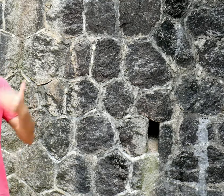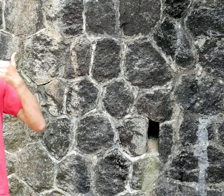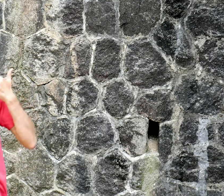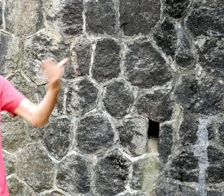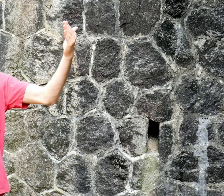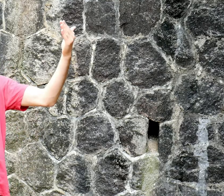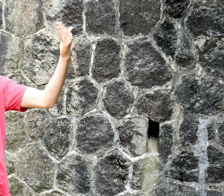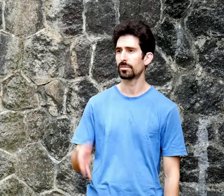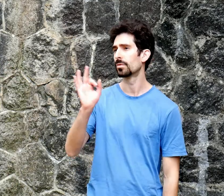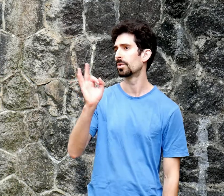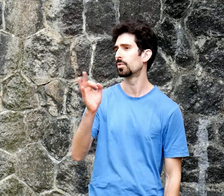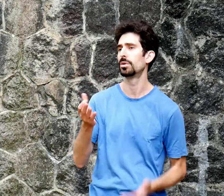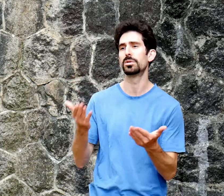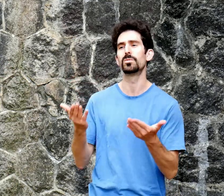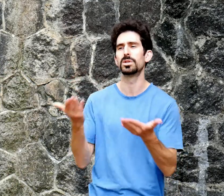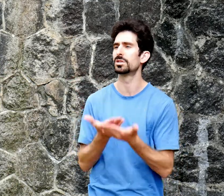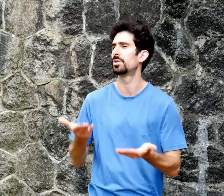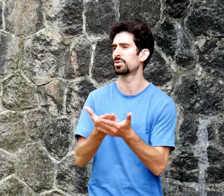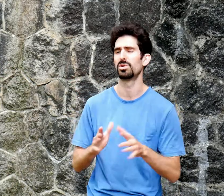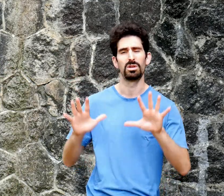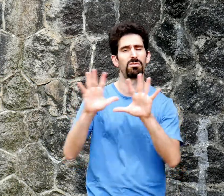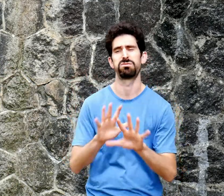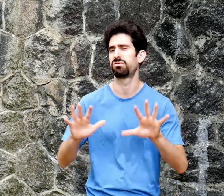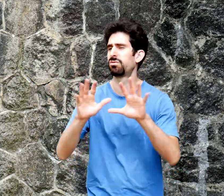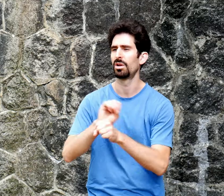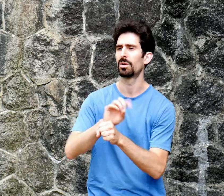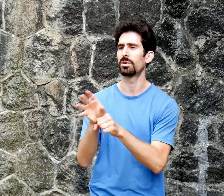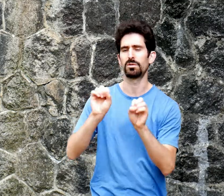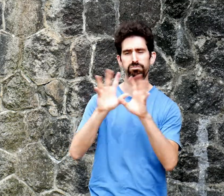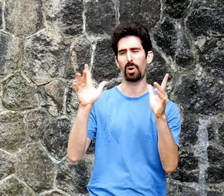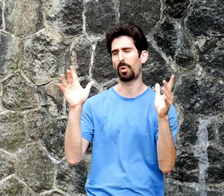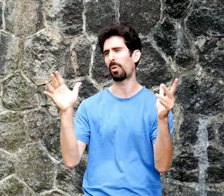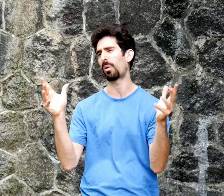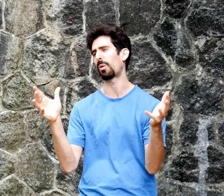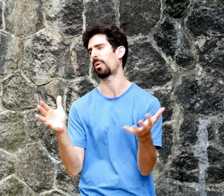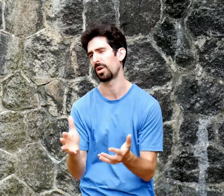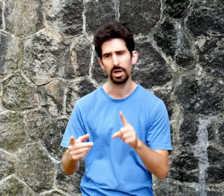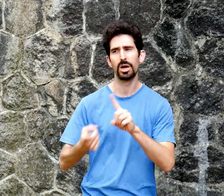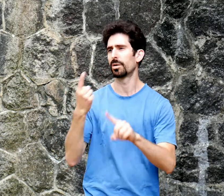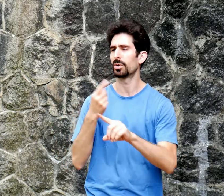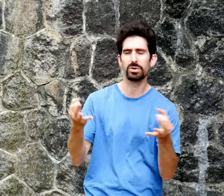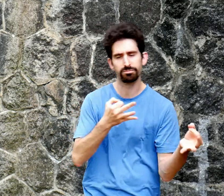Bonjour ! Oui, la situation actuelle est floue avec la pandémie du coronavirus. C'est important